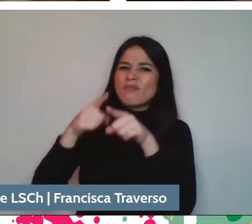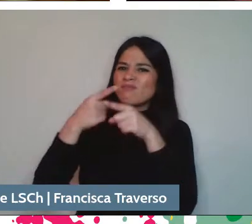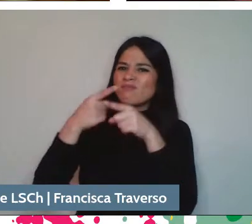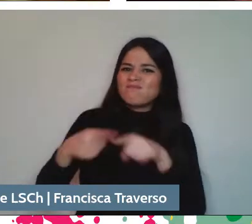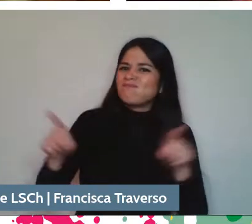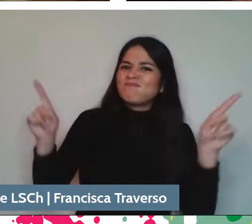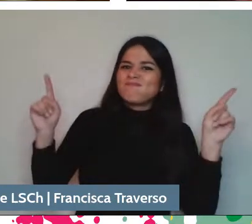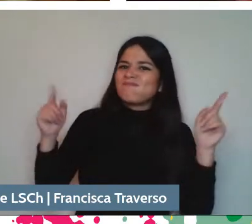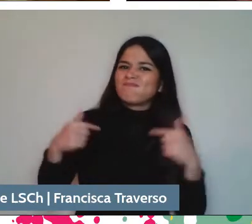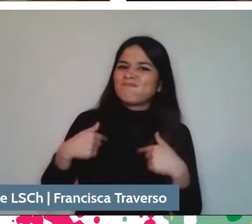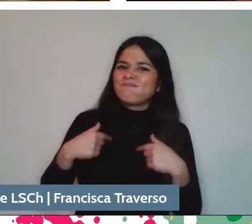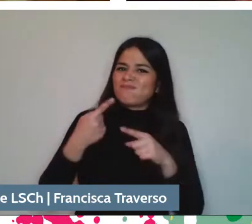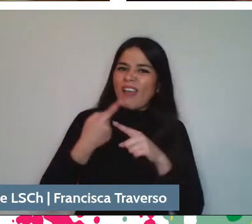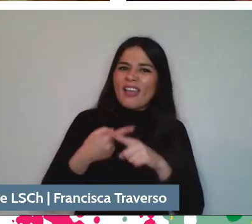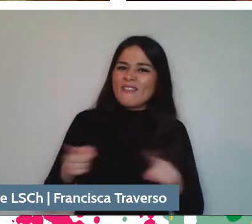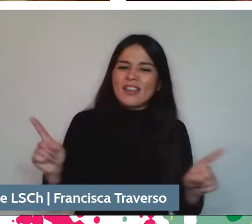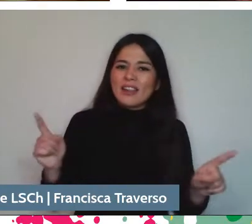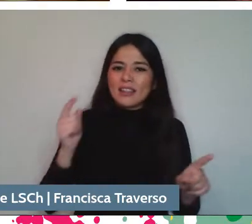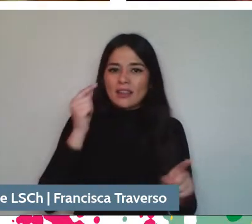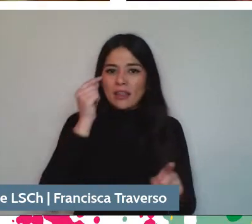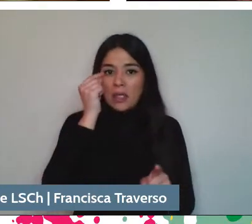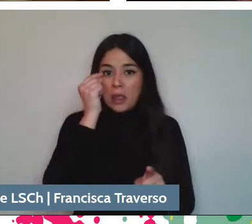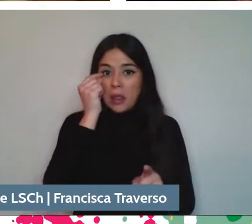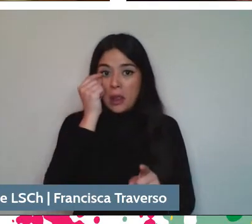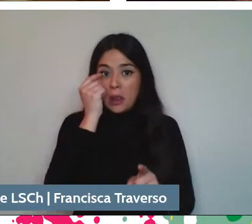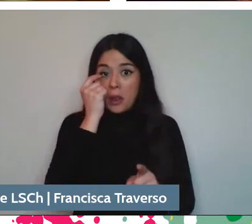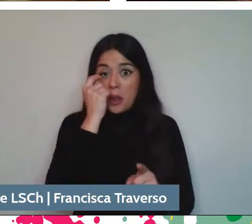eran al revés, eran como cantos de lloros